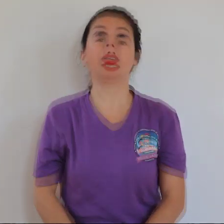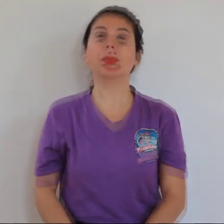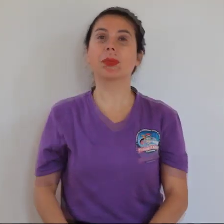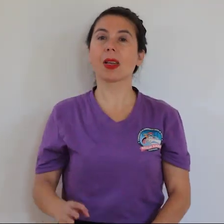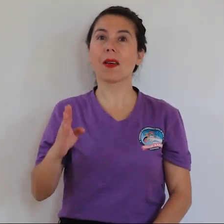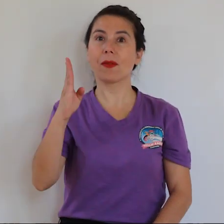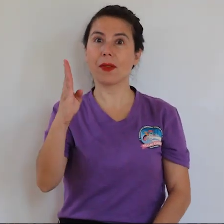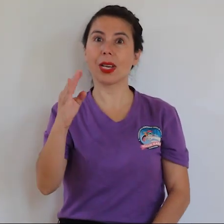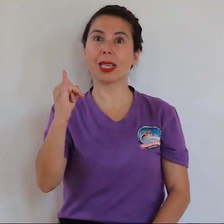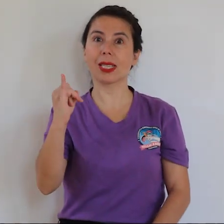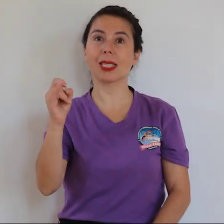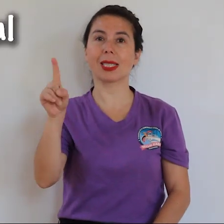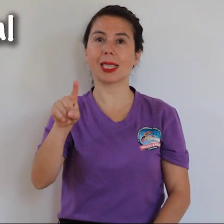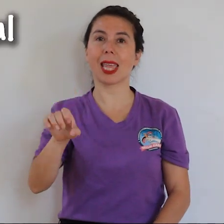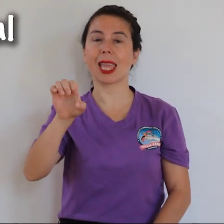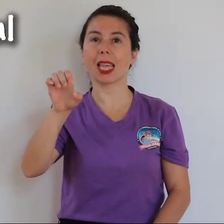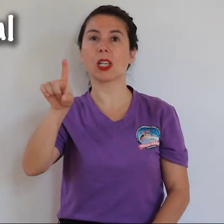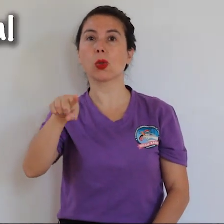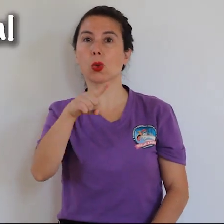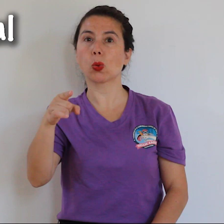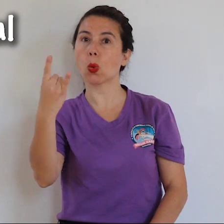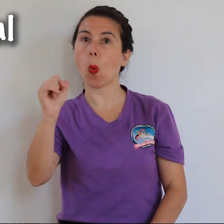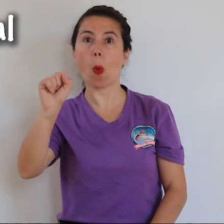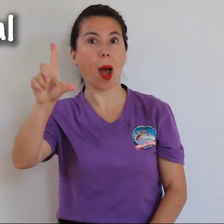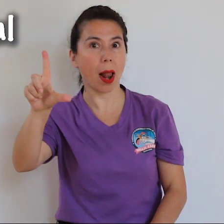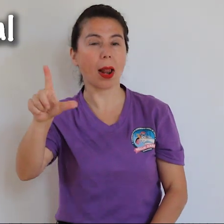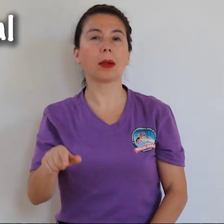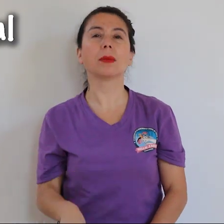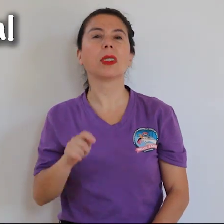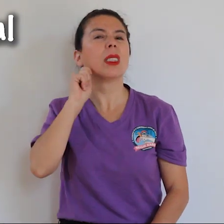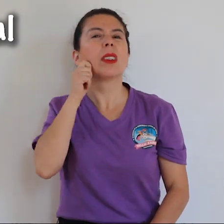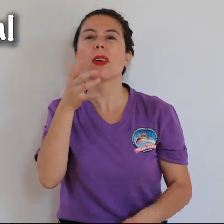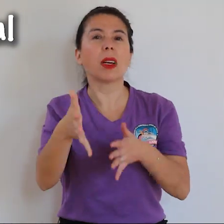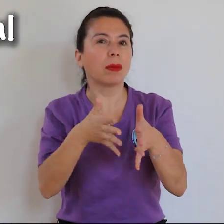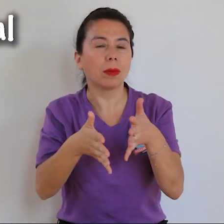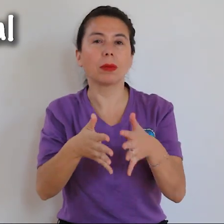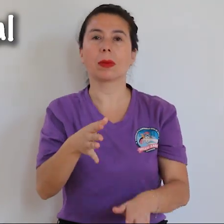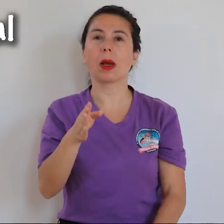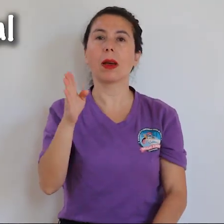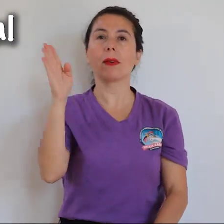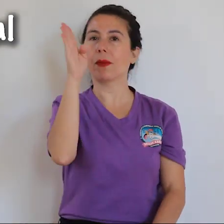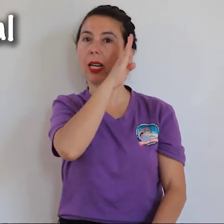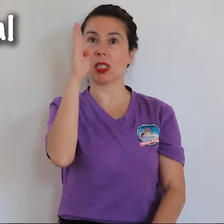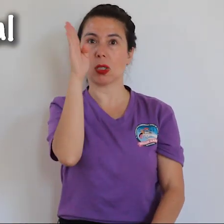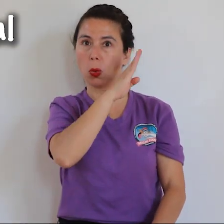Bisexual: Esta es la seña.